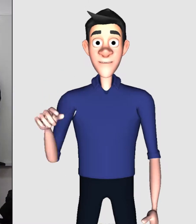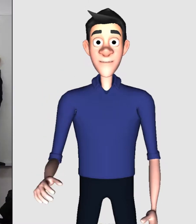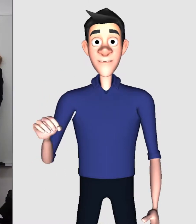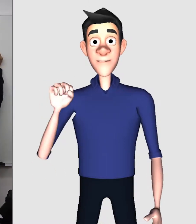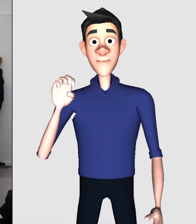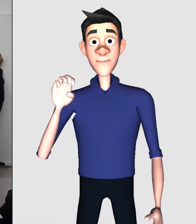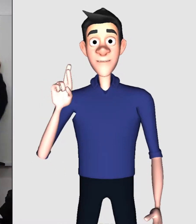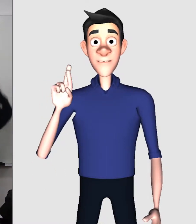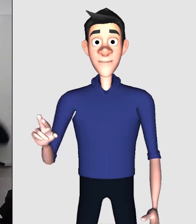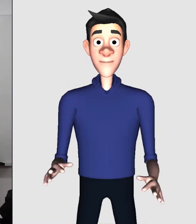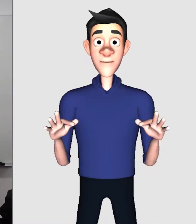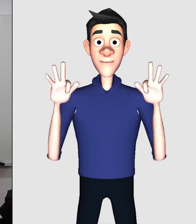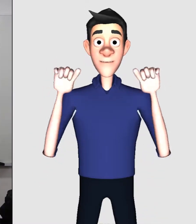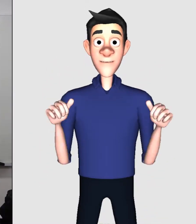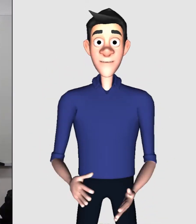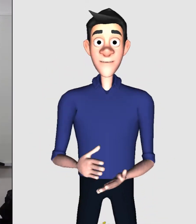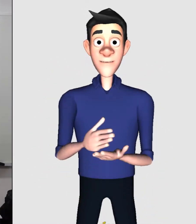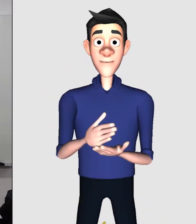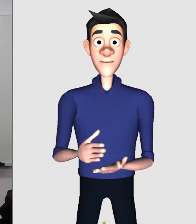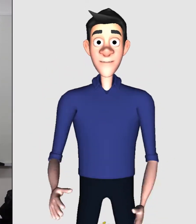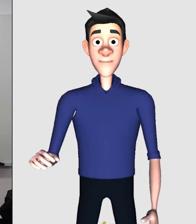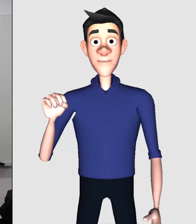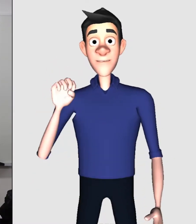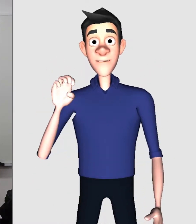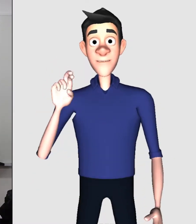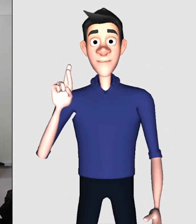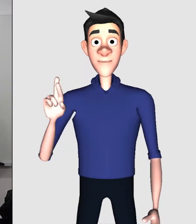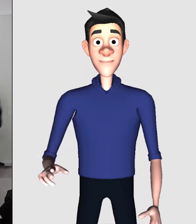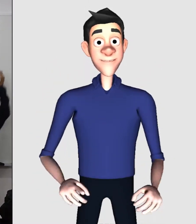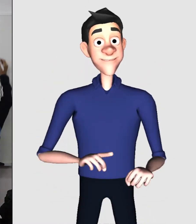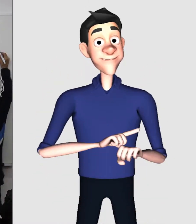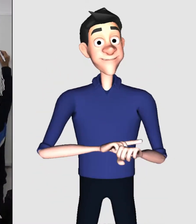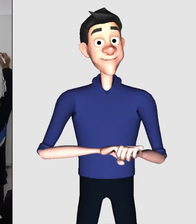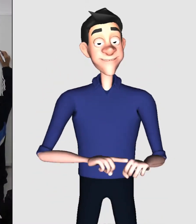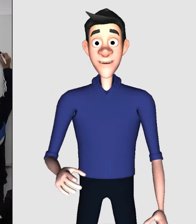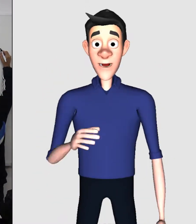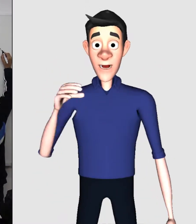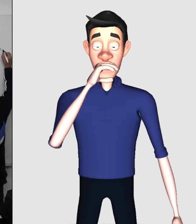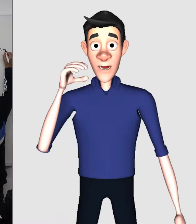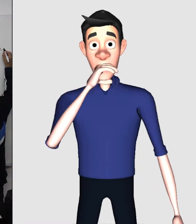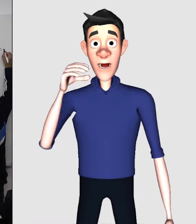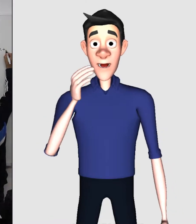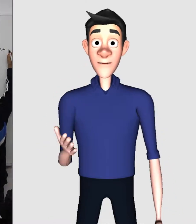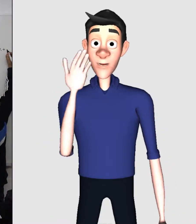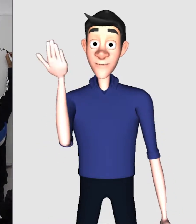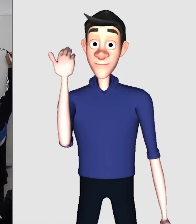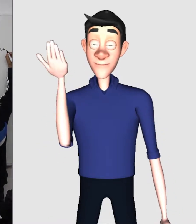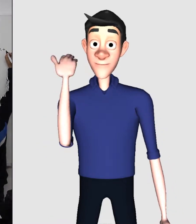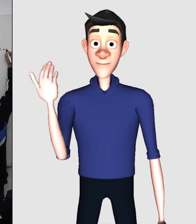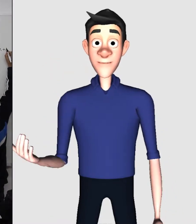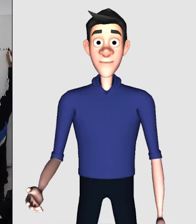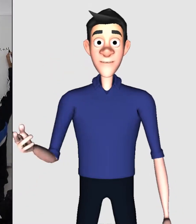No segundo caso teremos um conjunto dos dois oscilando juntos